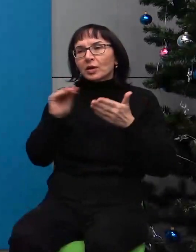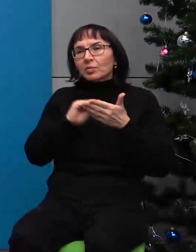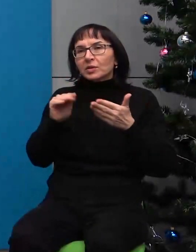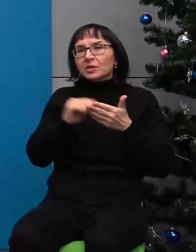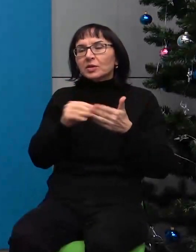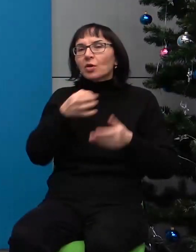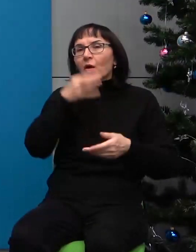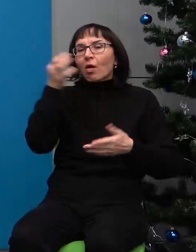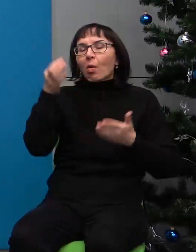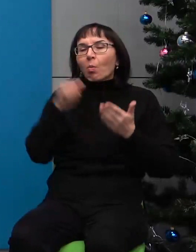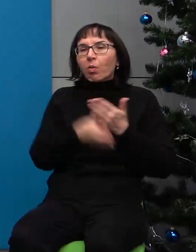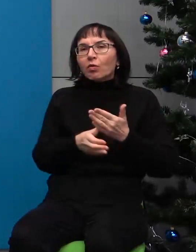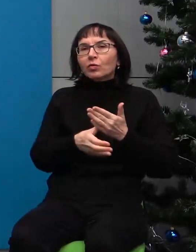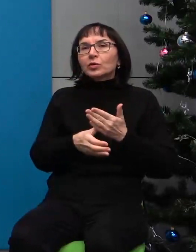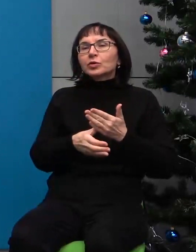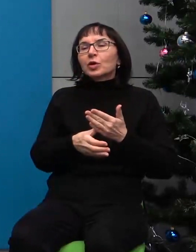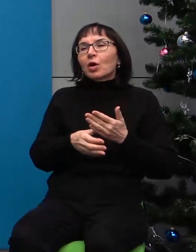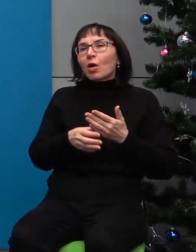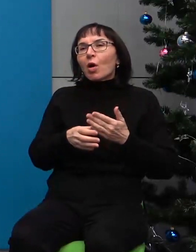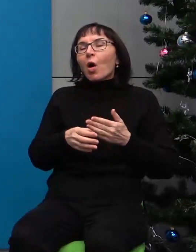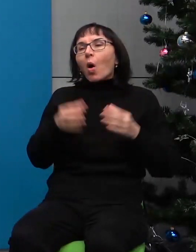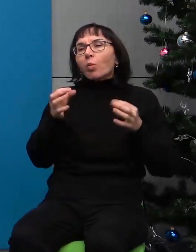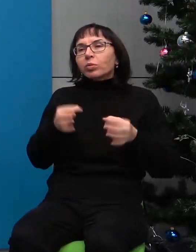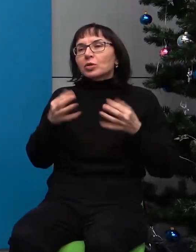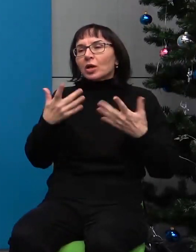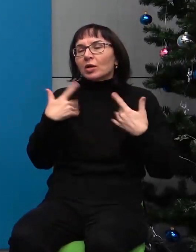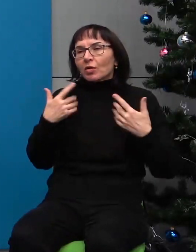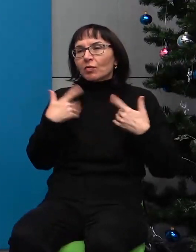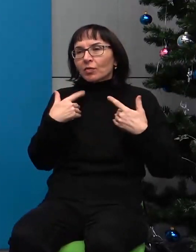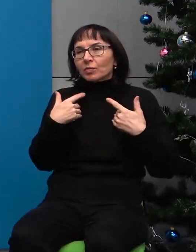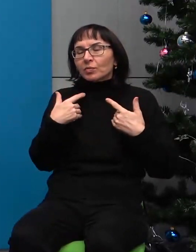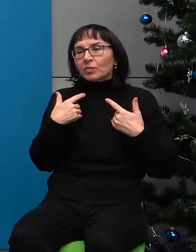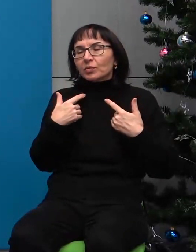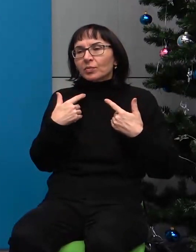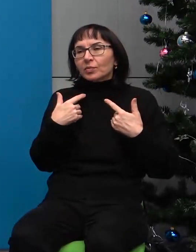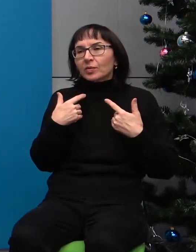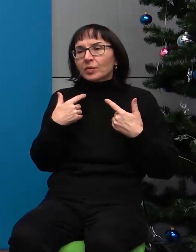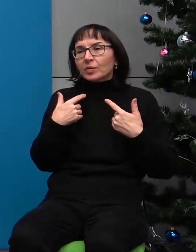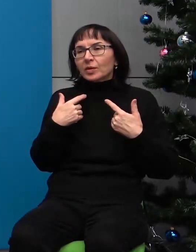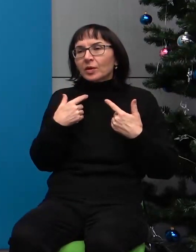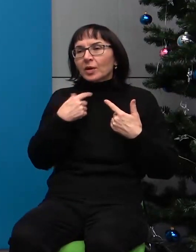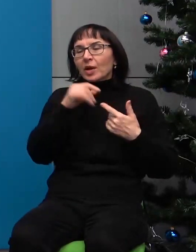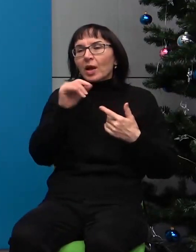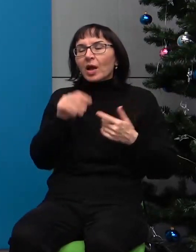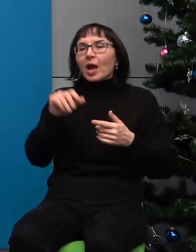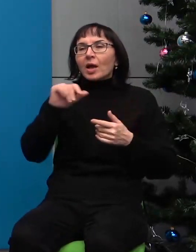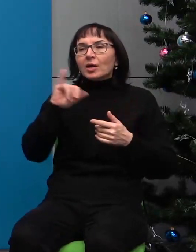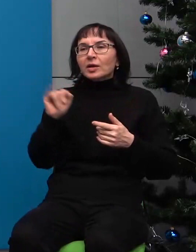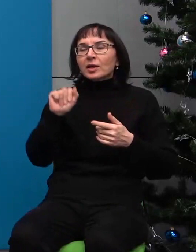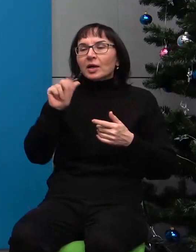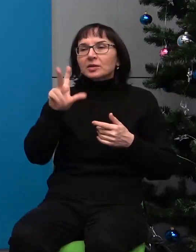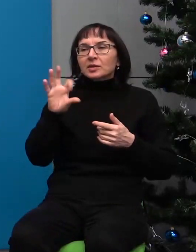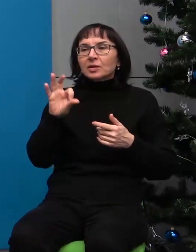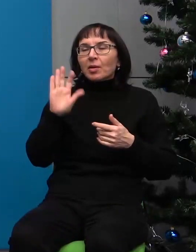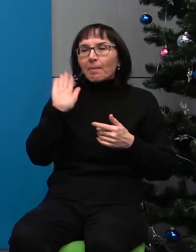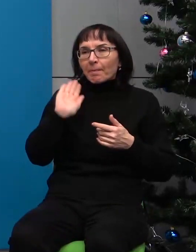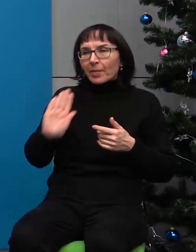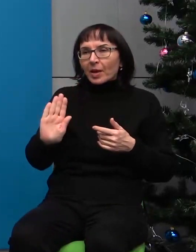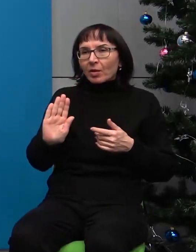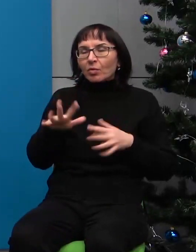powieść obyczajową, dobrą powieść, a przecież to są najpopularniejsze książki w Polsce. Joanna Jaks czytałam wczoraj, miała 100 tysięcy wypożyczeń w zeszłym roku